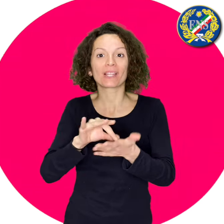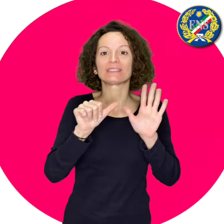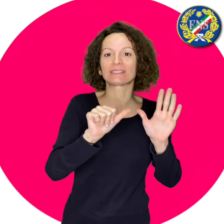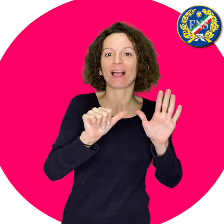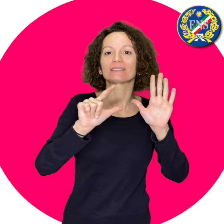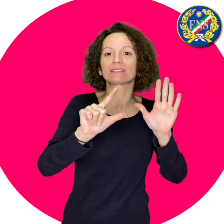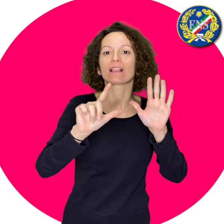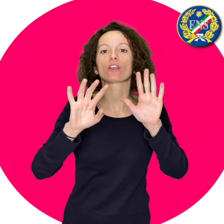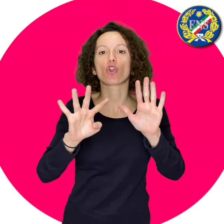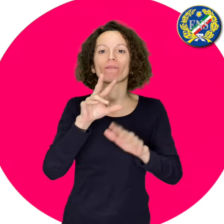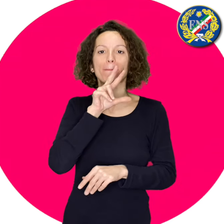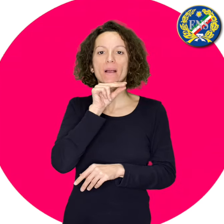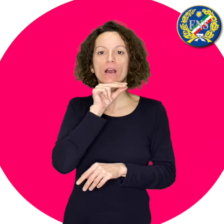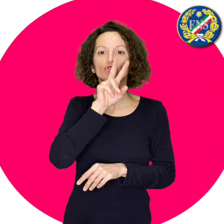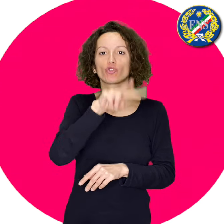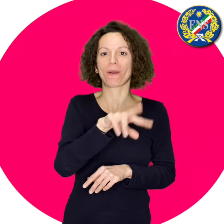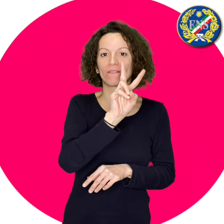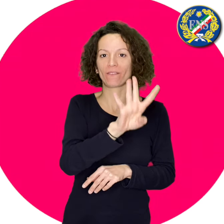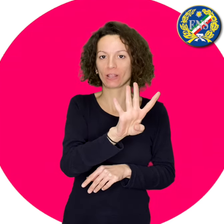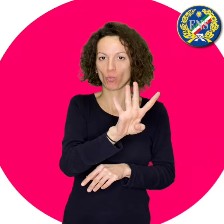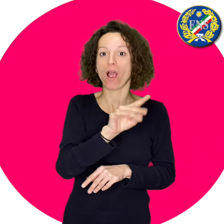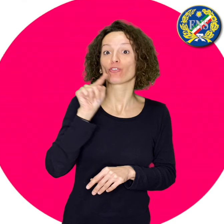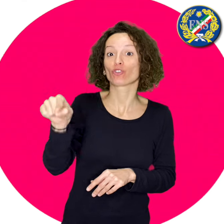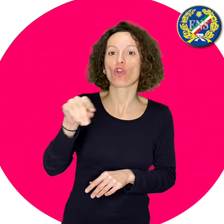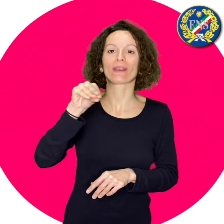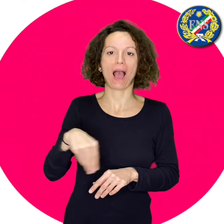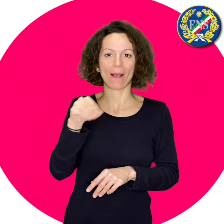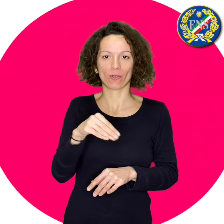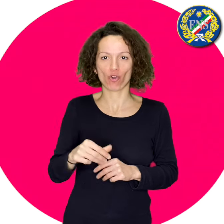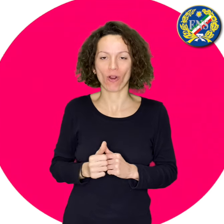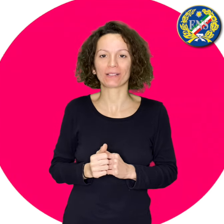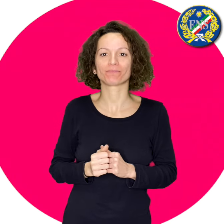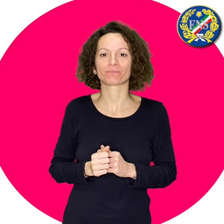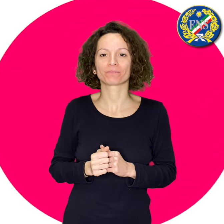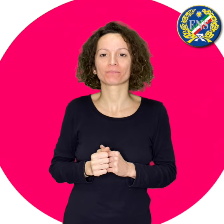del 6-7-9- marzo 2024 presso il Castello Maschio Angioino di Napoli.